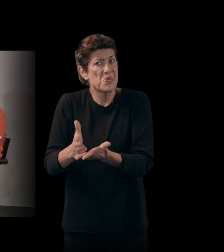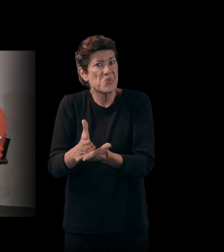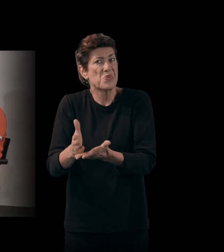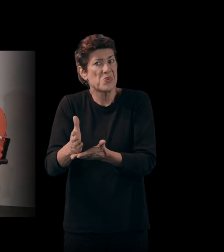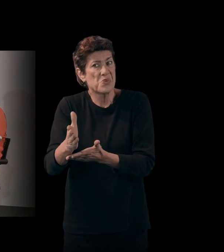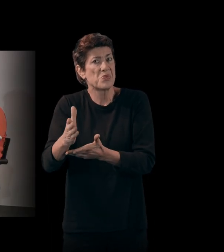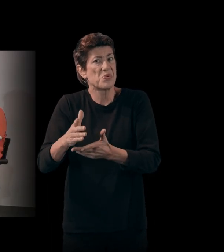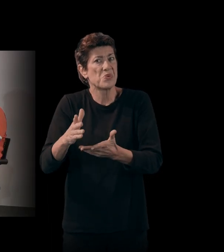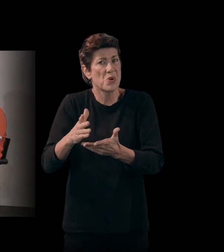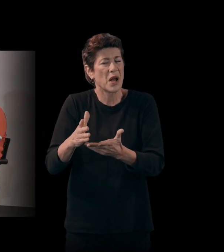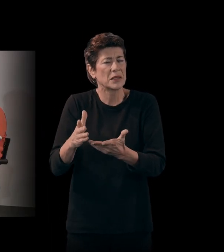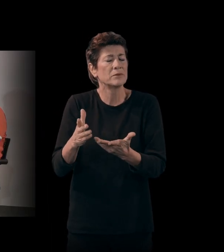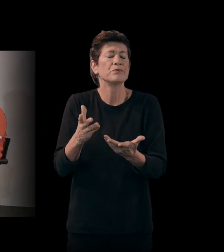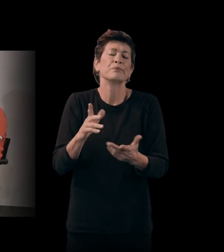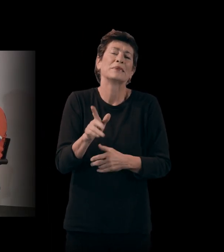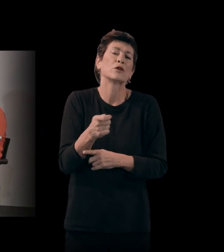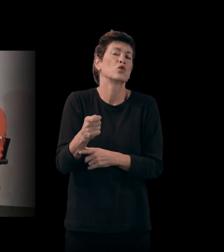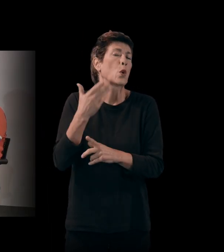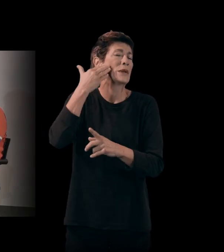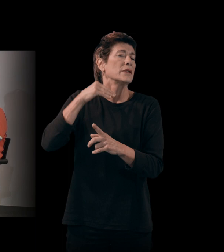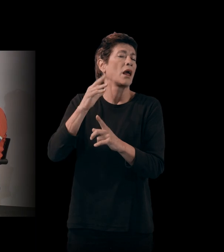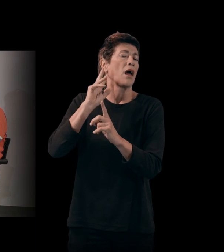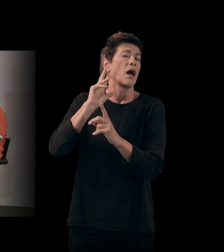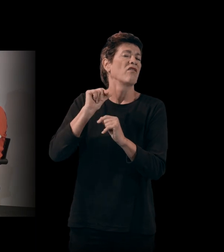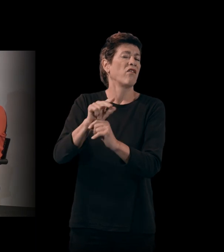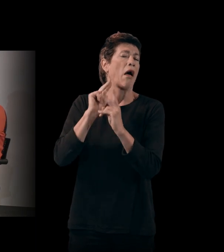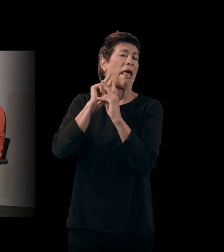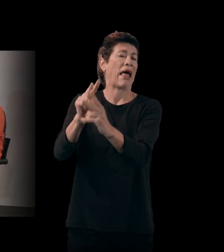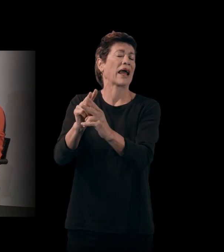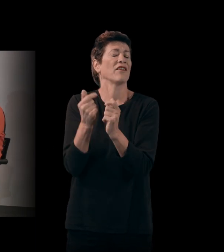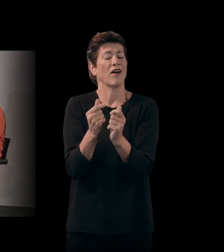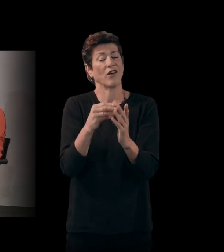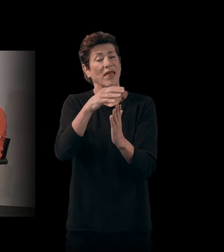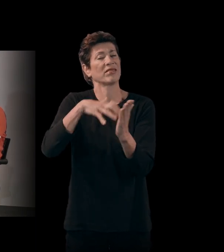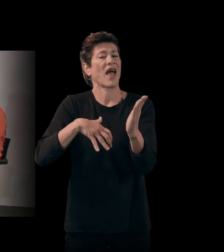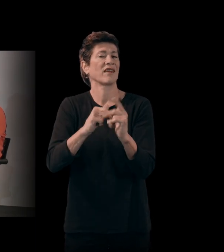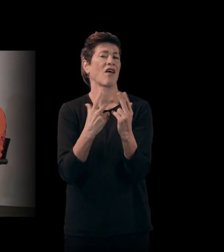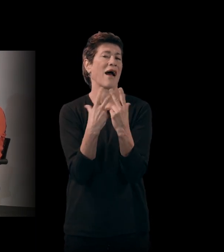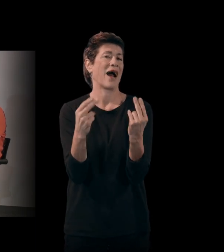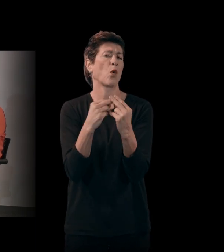volontairement différée. On se doute bien qu'on va nous raconter d'une manière ou d'une autre ce qui s'est passé en Nouvelle-Calédonie.